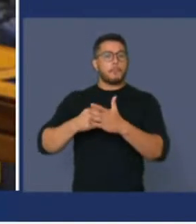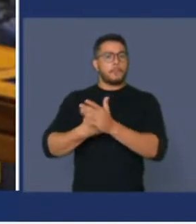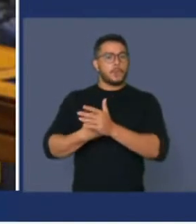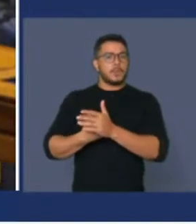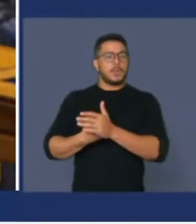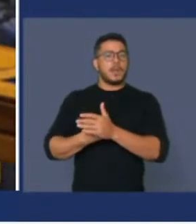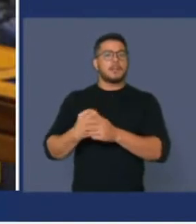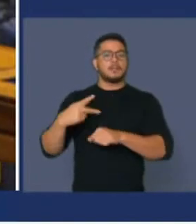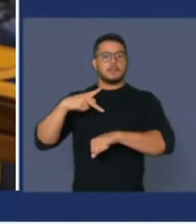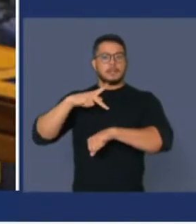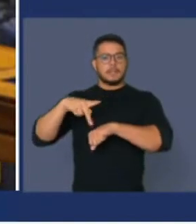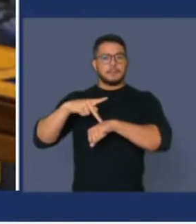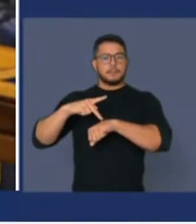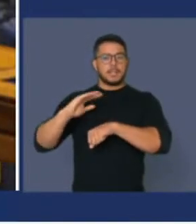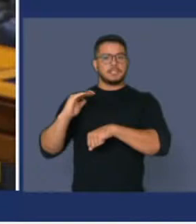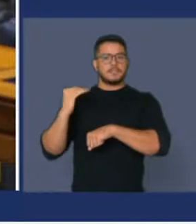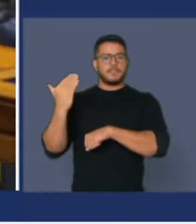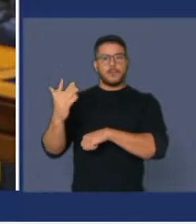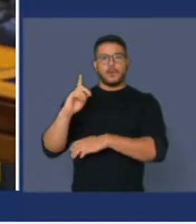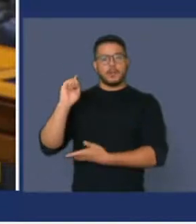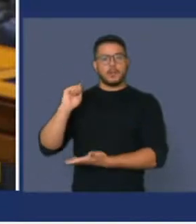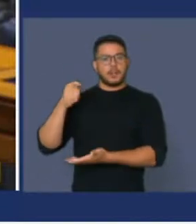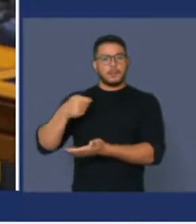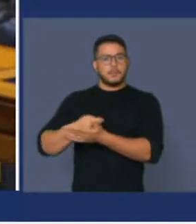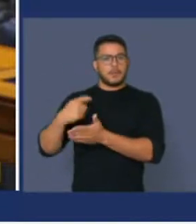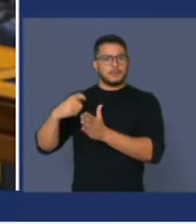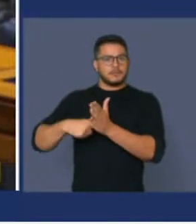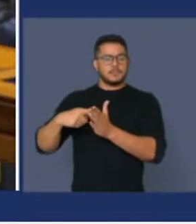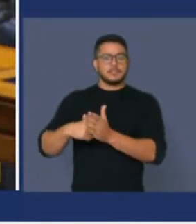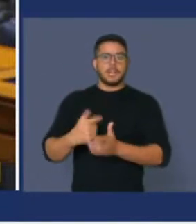DINHEIRO DO PAULO GUEDES, DO MINISTRO PAULO GUEDES. NÃO É O DINHEIRO DELE QUE ESTÁ BLOQUEADO EM PARAÍSOS